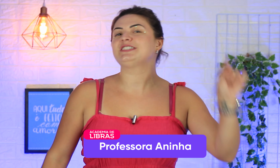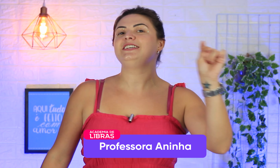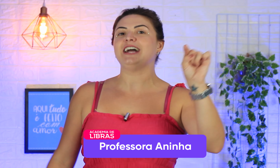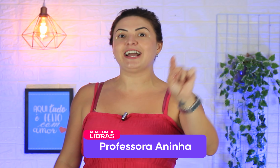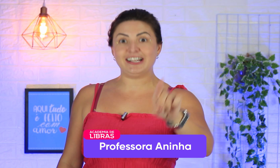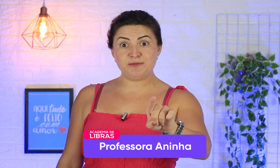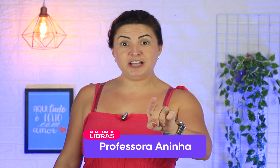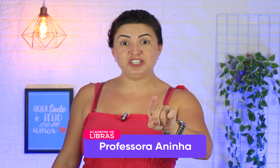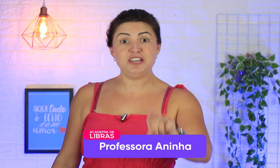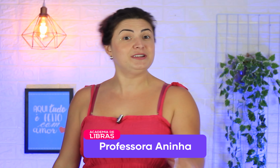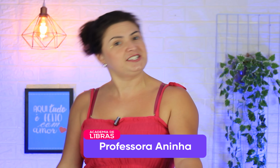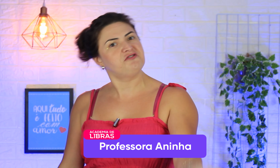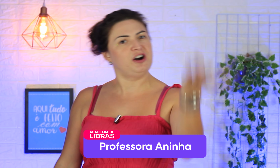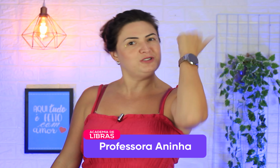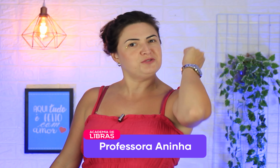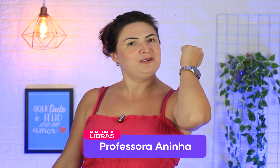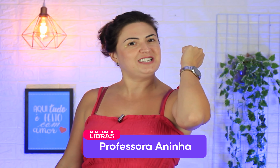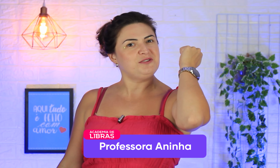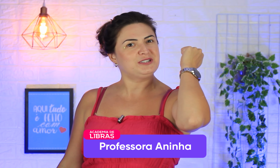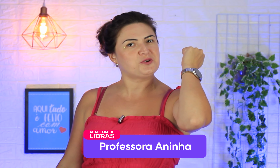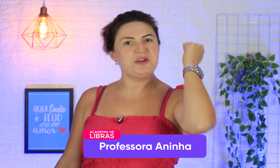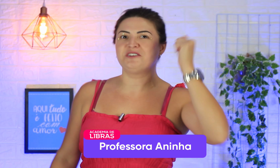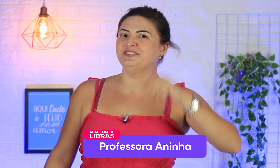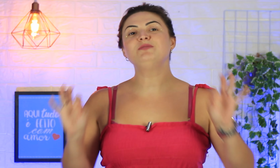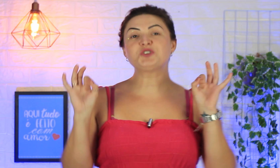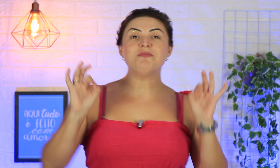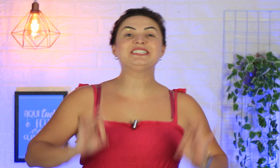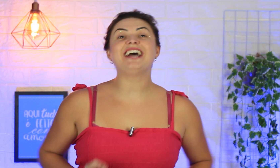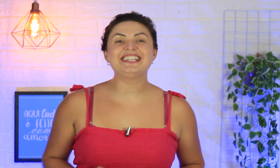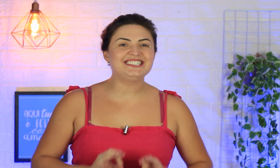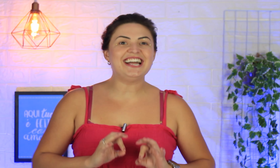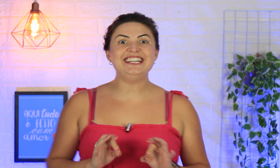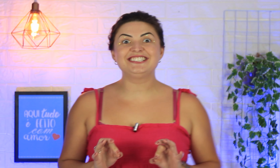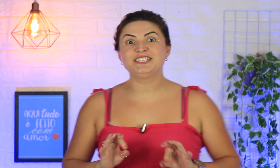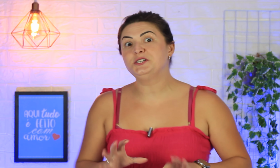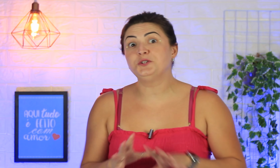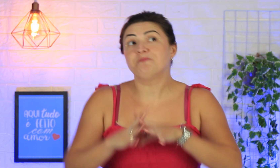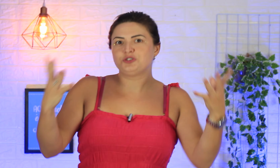e você está na academia de libras e vamos de mãos a Libras comigo vamos começar sinalizando